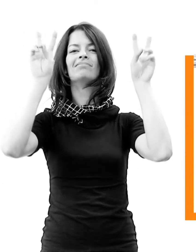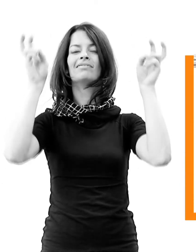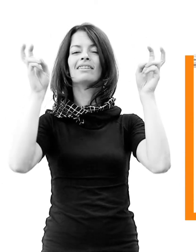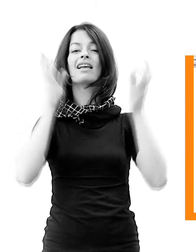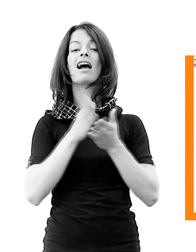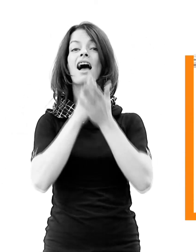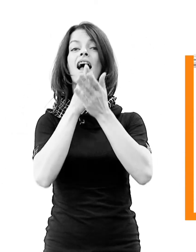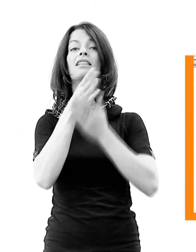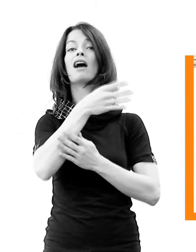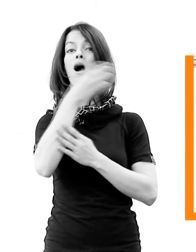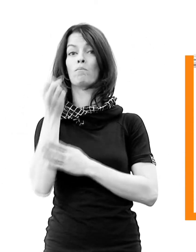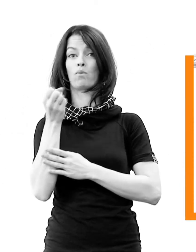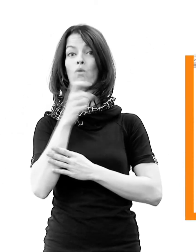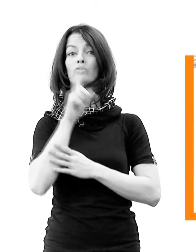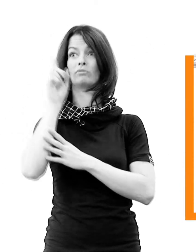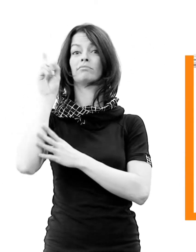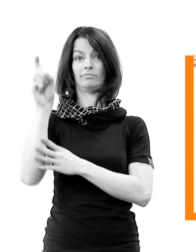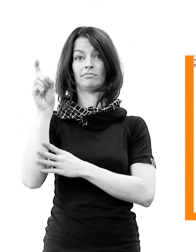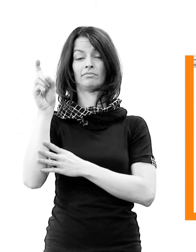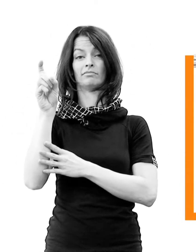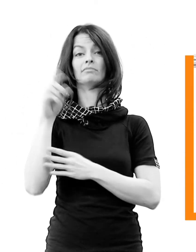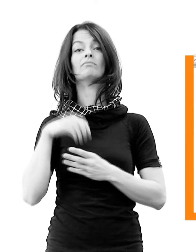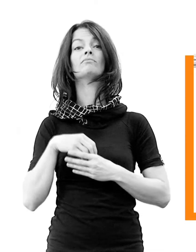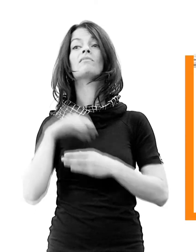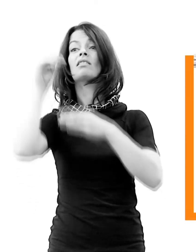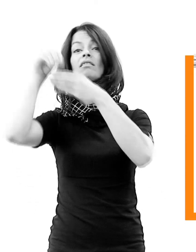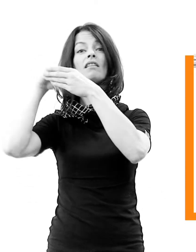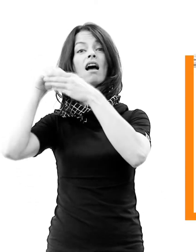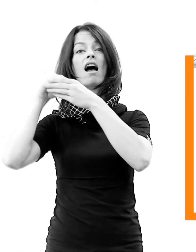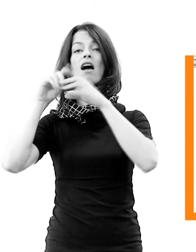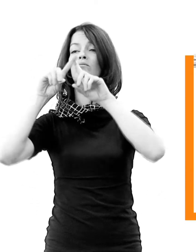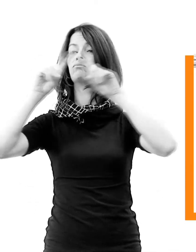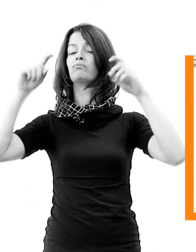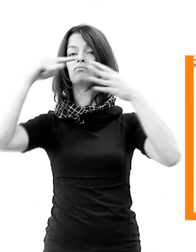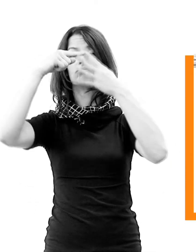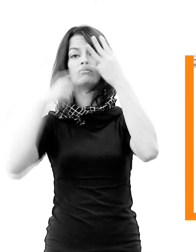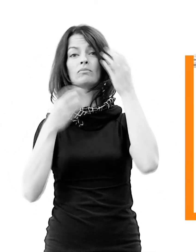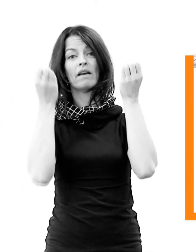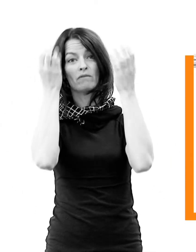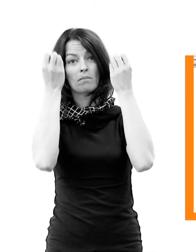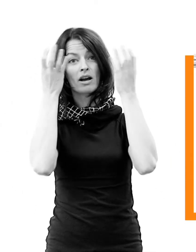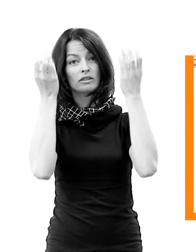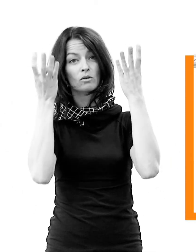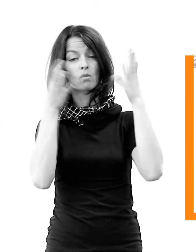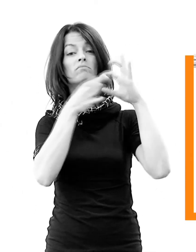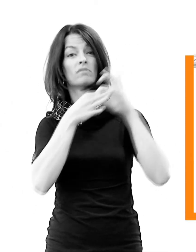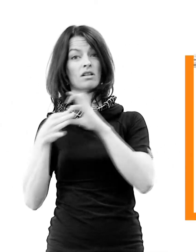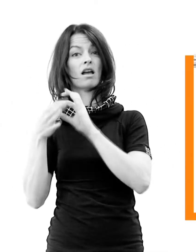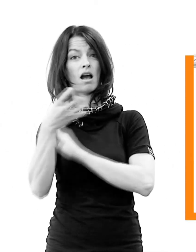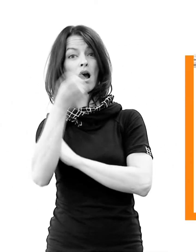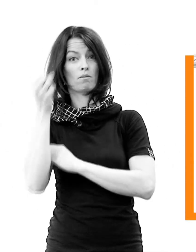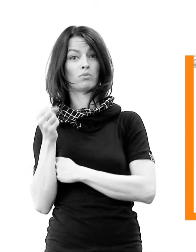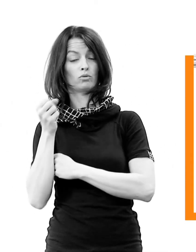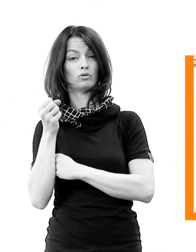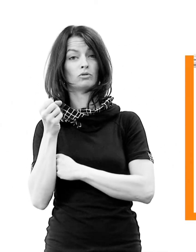cliquez sur la section «Aides à l'embauche». Elle contient toute sorte d'informations comme les